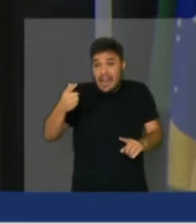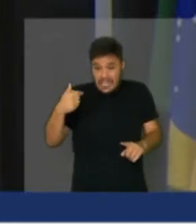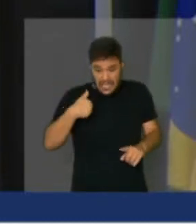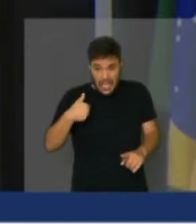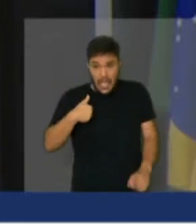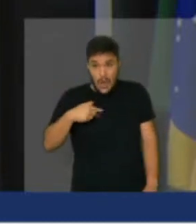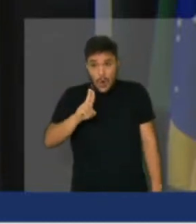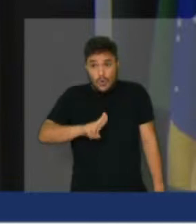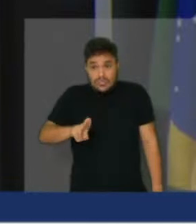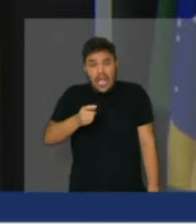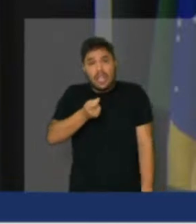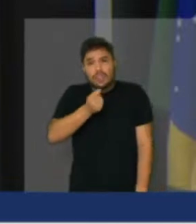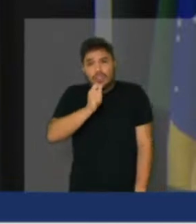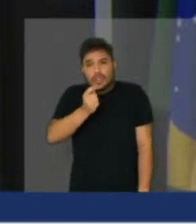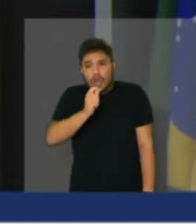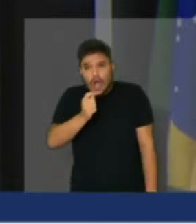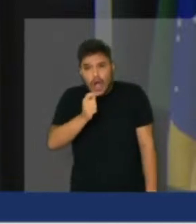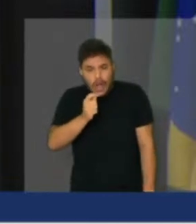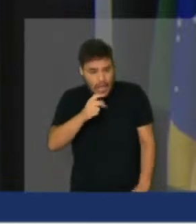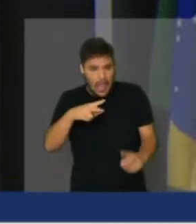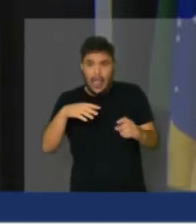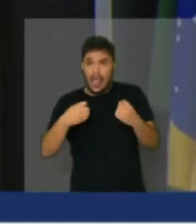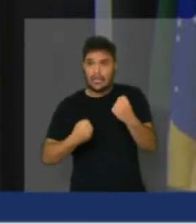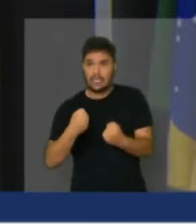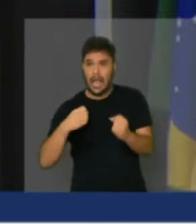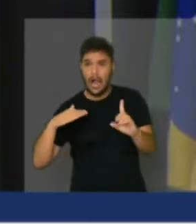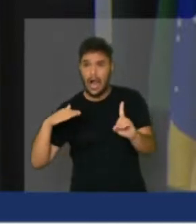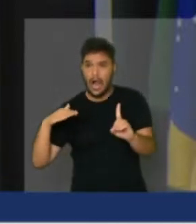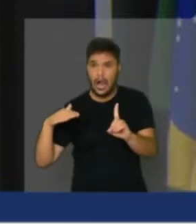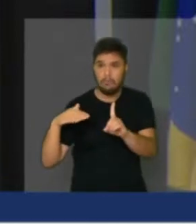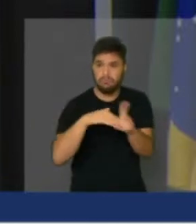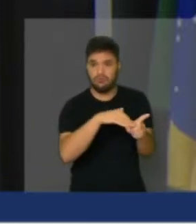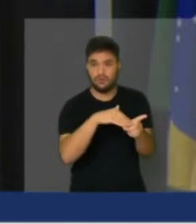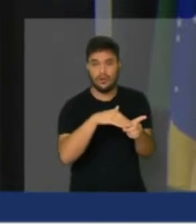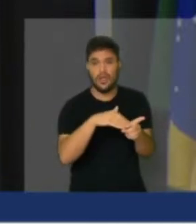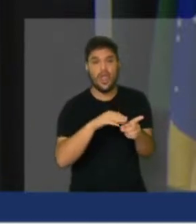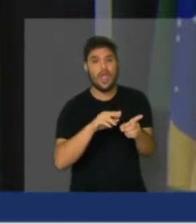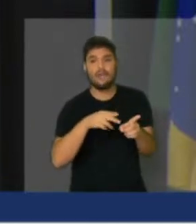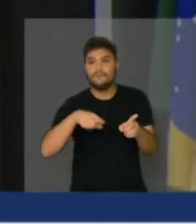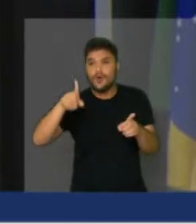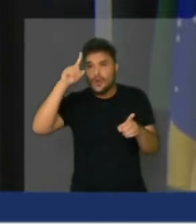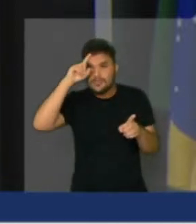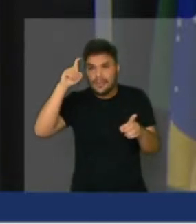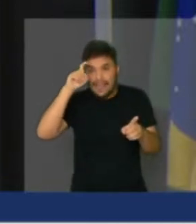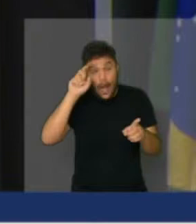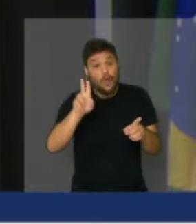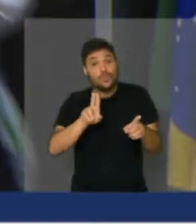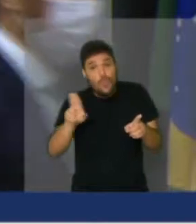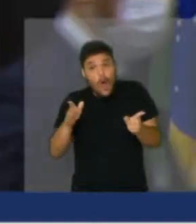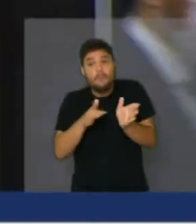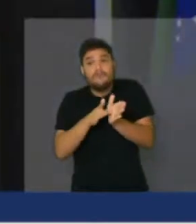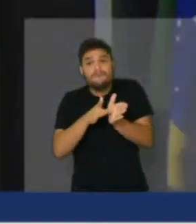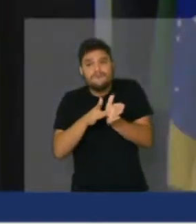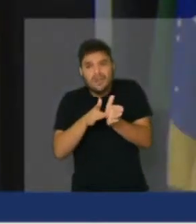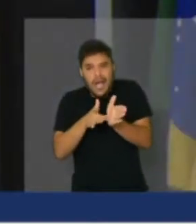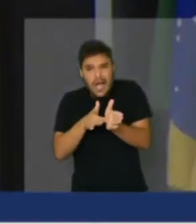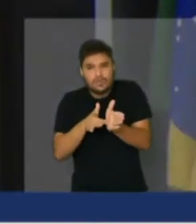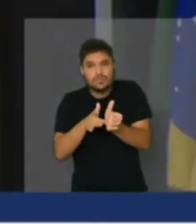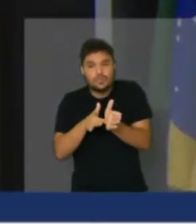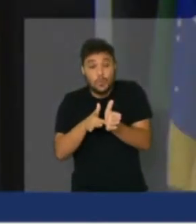NO HOSPITAL . INCLUSIVE PEGARAM ESSA IMAGEM DE UM CARRO QUE NÃO É MEU, PARECIDO COM O MEU E CIRCULAR POR TODOS OS CANTOS. ESSA FOI UMA DAS "FAKE NEWS" DE TANTAS,